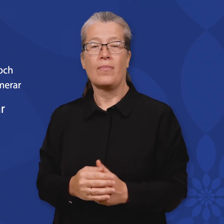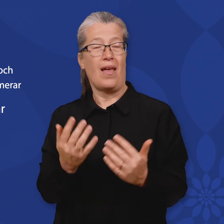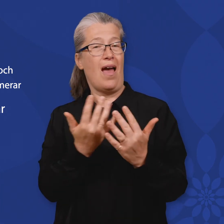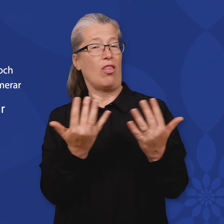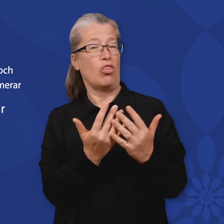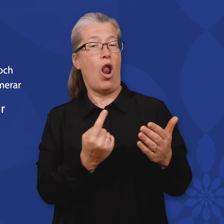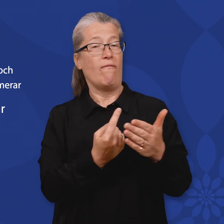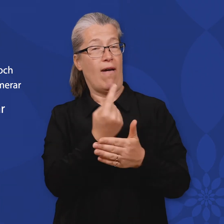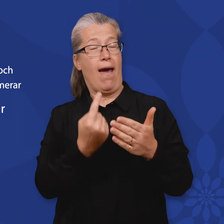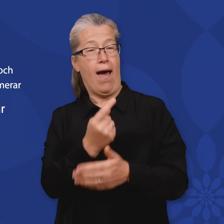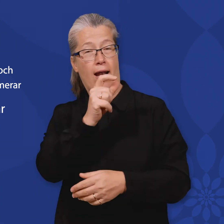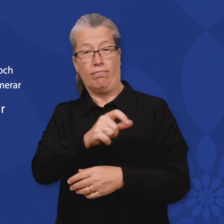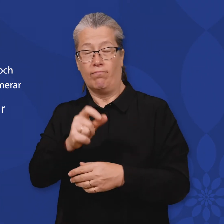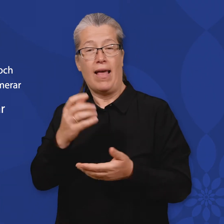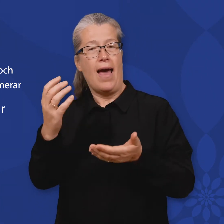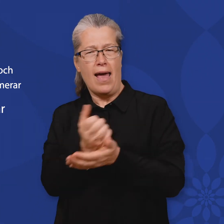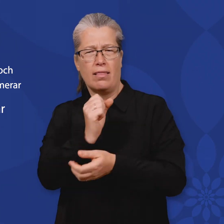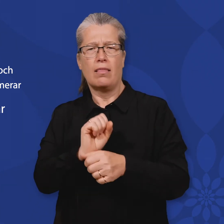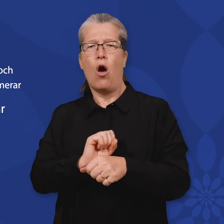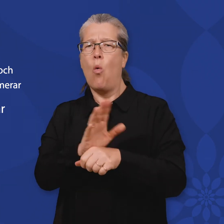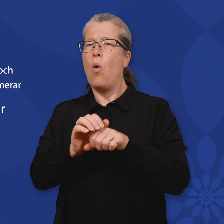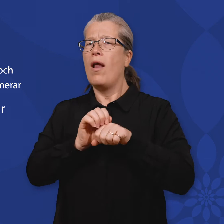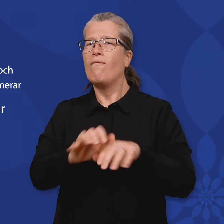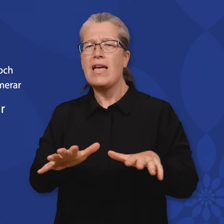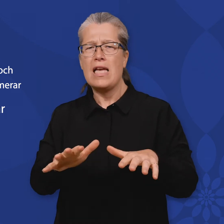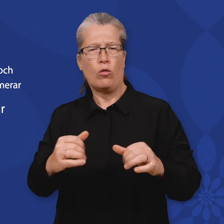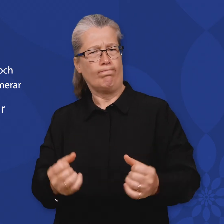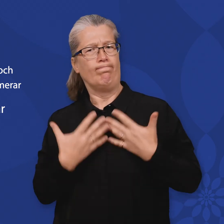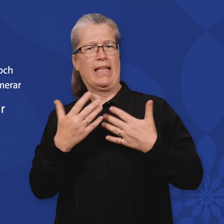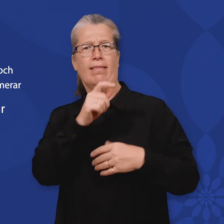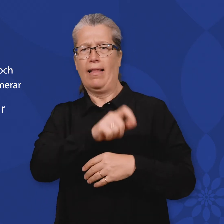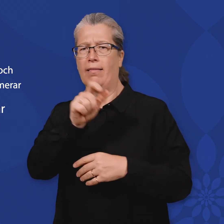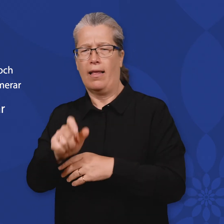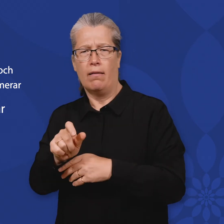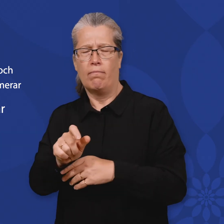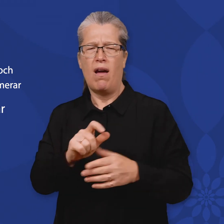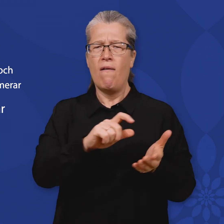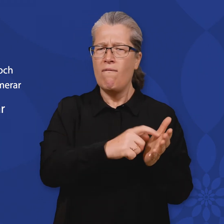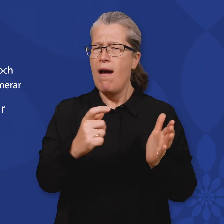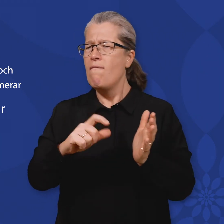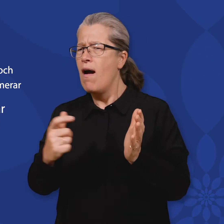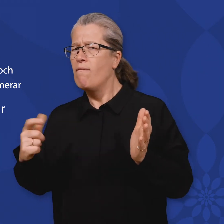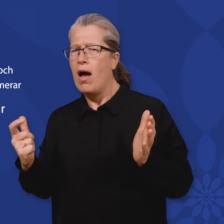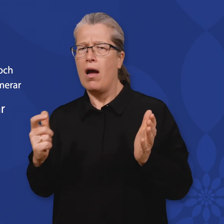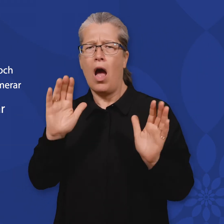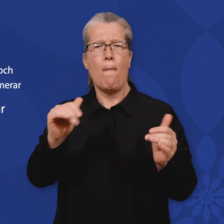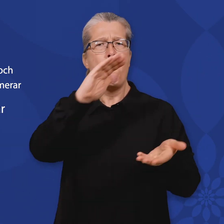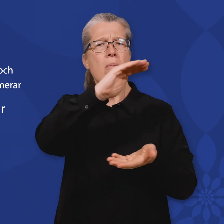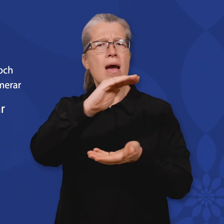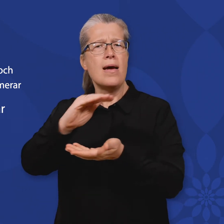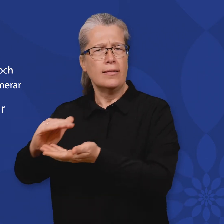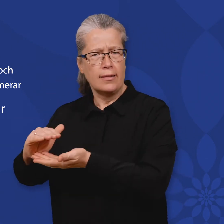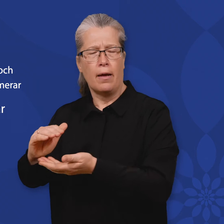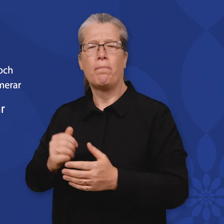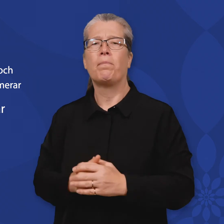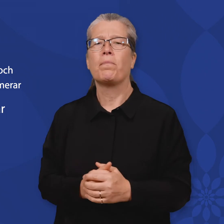Antalet coronavirusfall har minskat vecka för vecka.